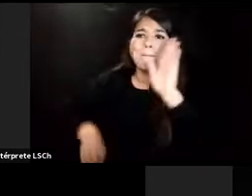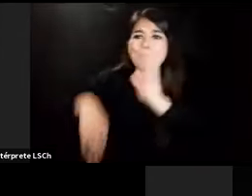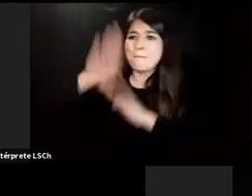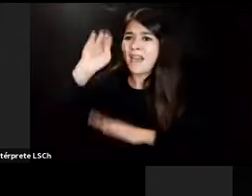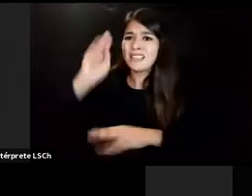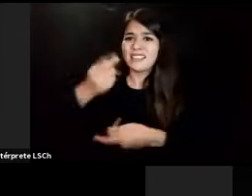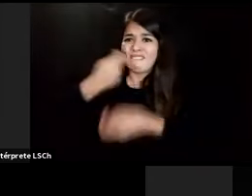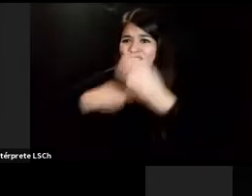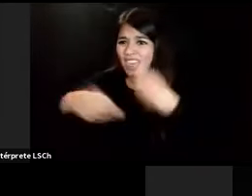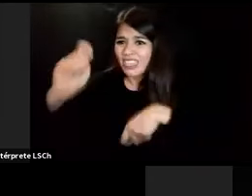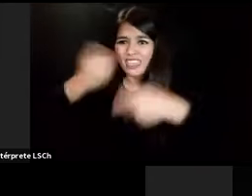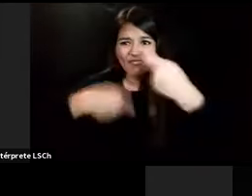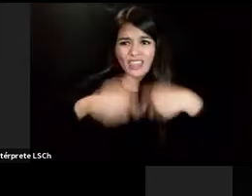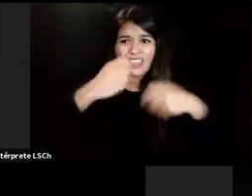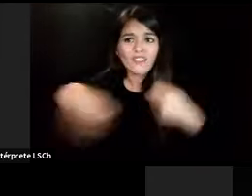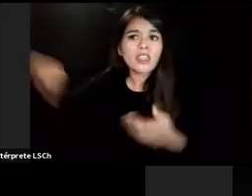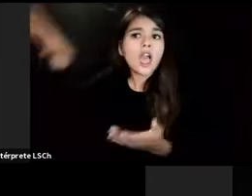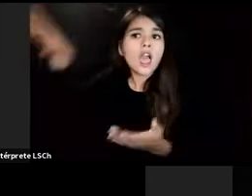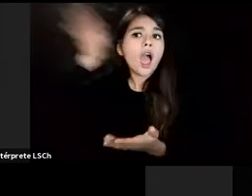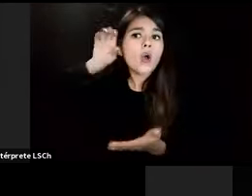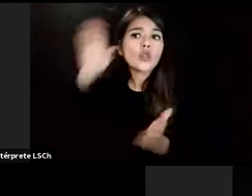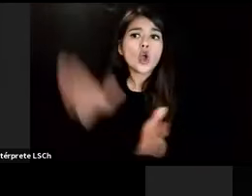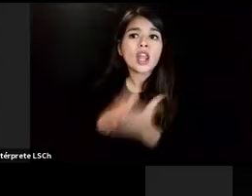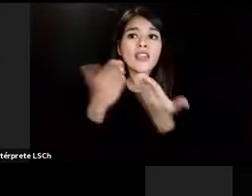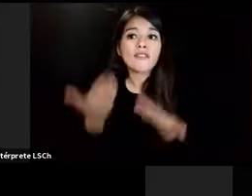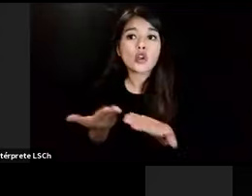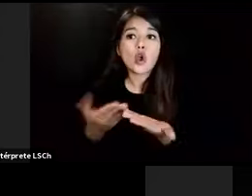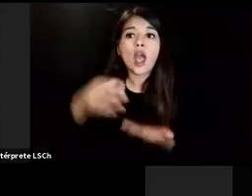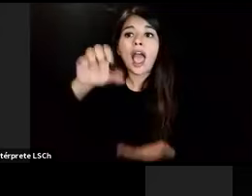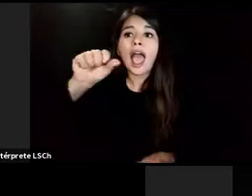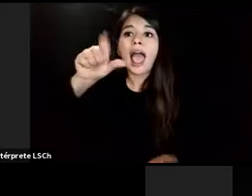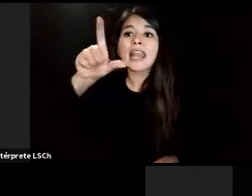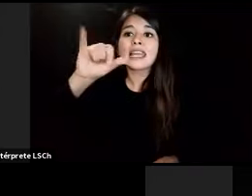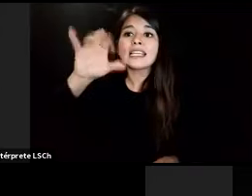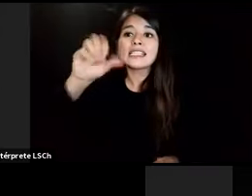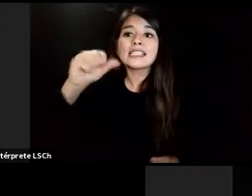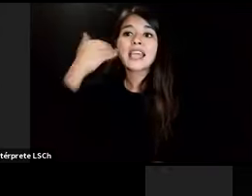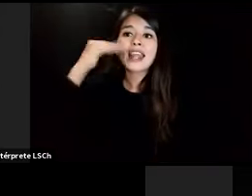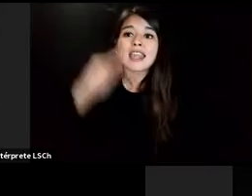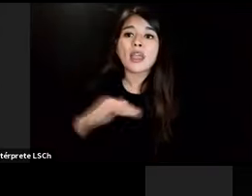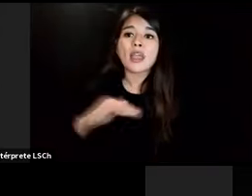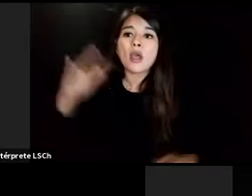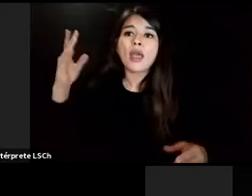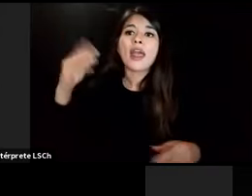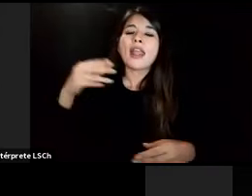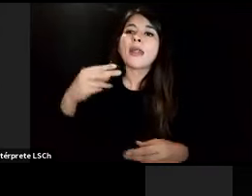fue "Alicia en el País de las Maravillas" y recibió toda esa atención porque fue